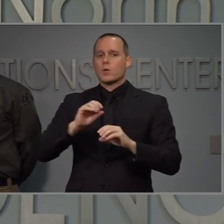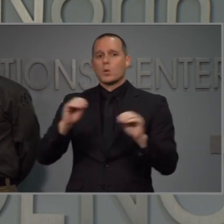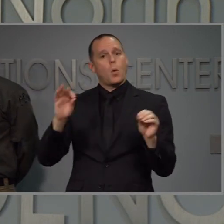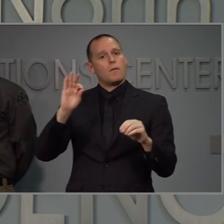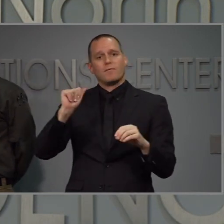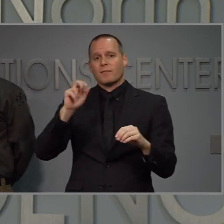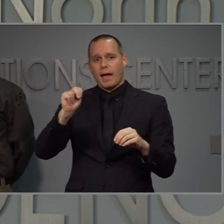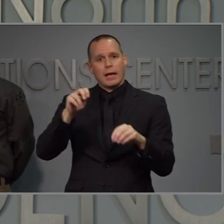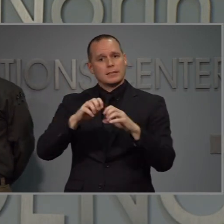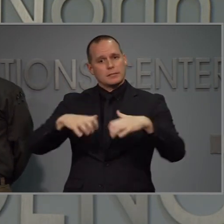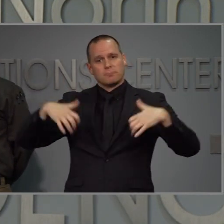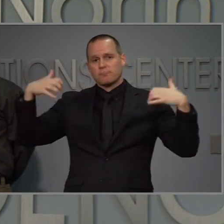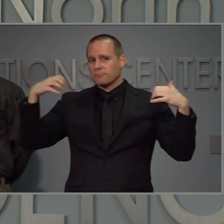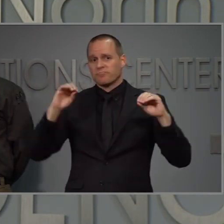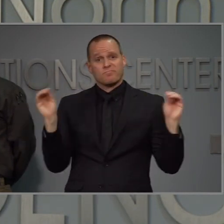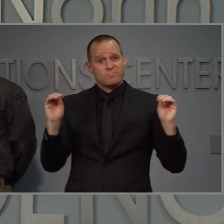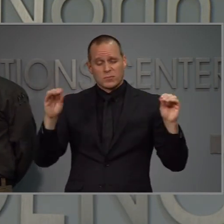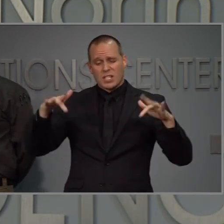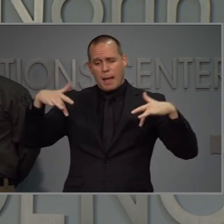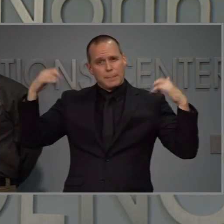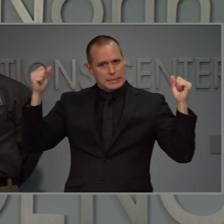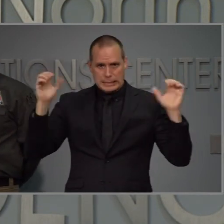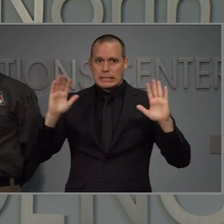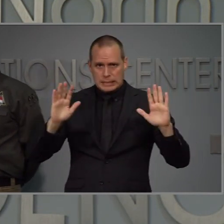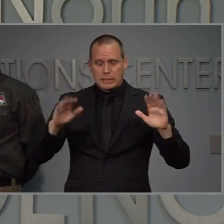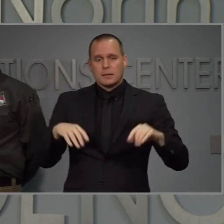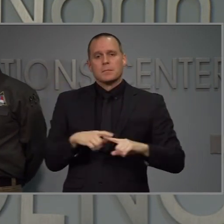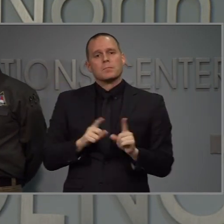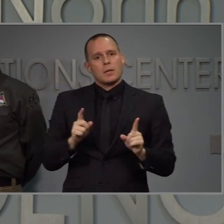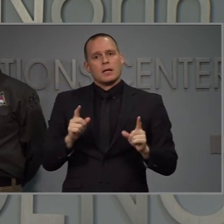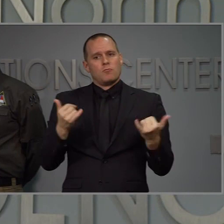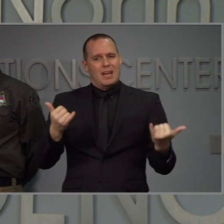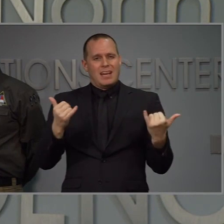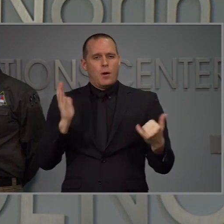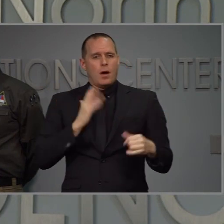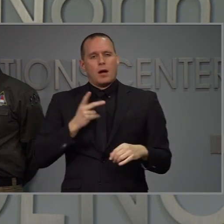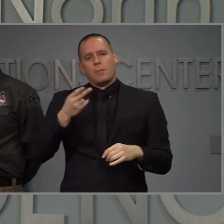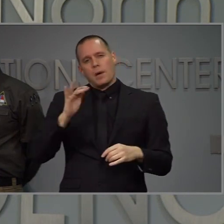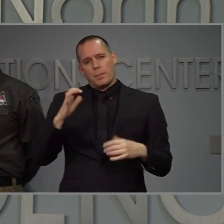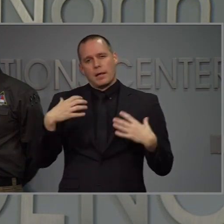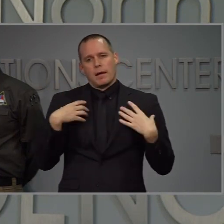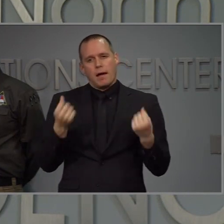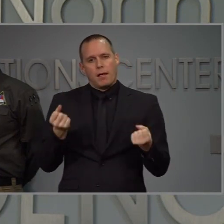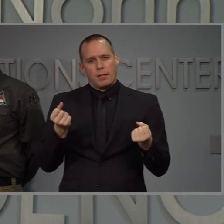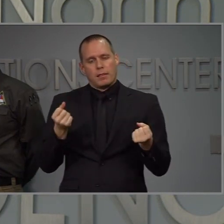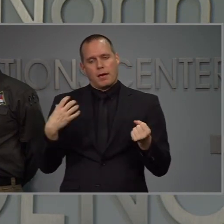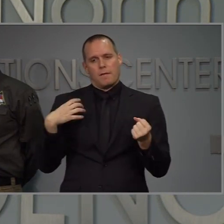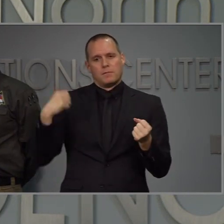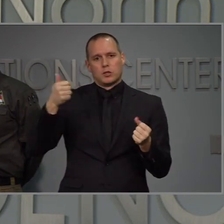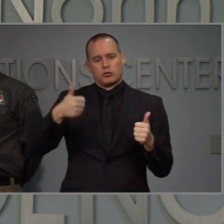sus empleados. Es una propuesta Ana que no haya aficionados en